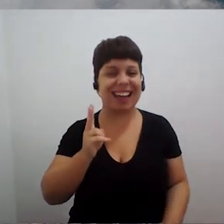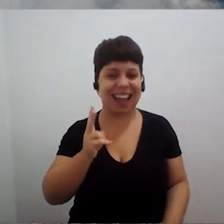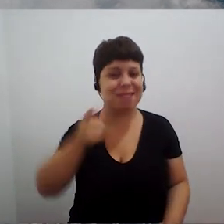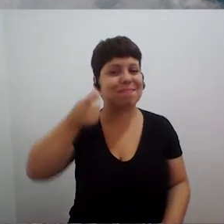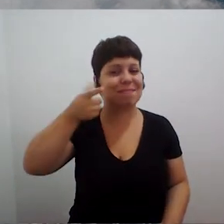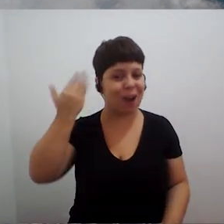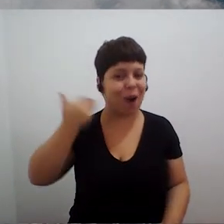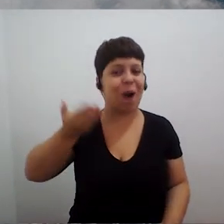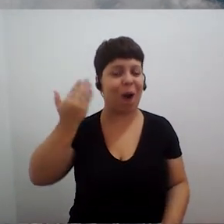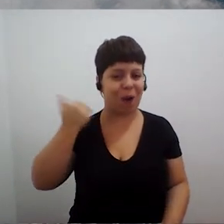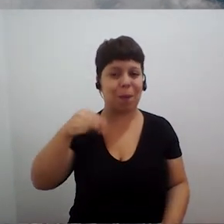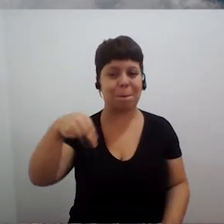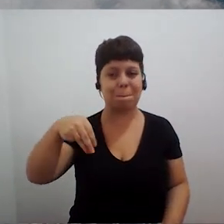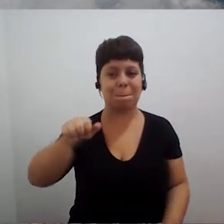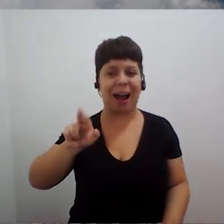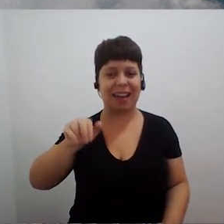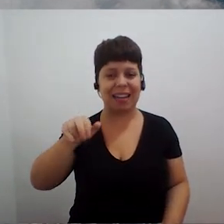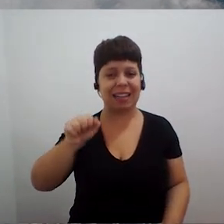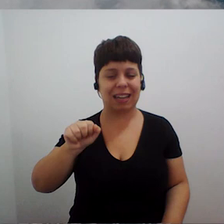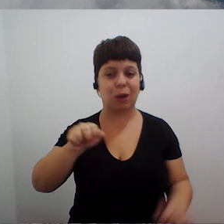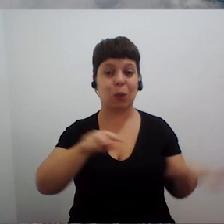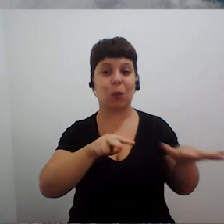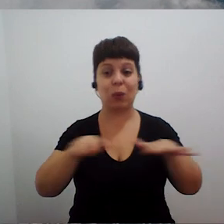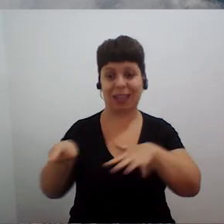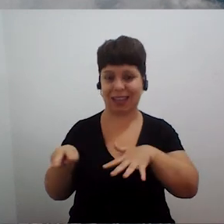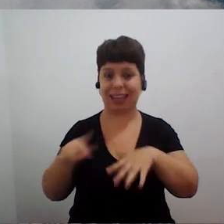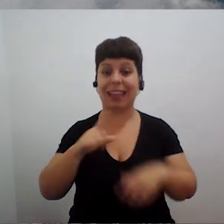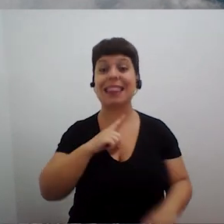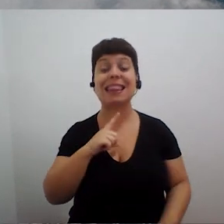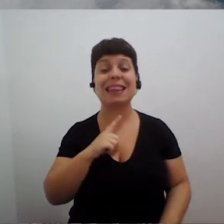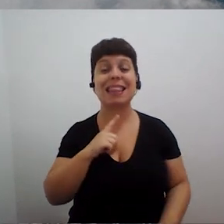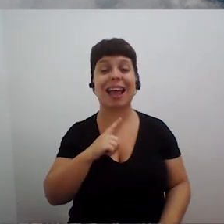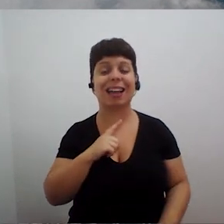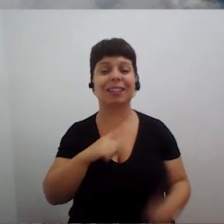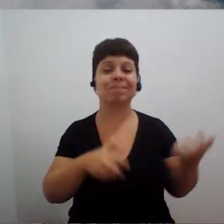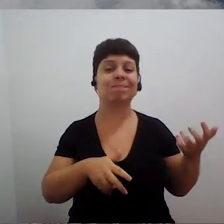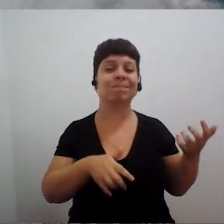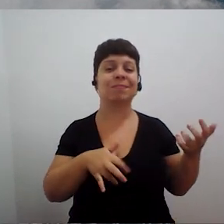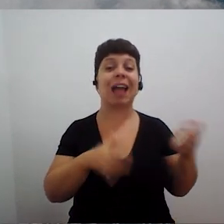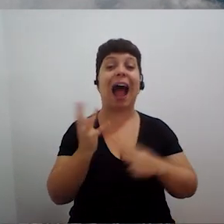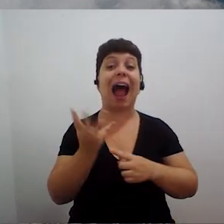como a gente está fazendo nos outros episódios da Marina Week 2021 a gente tem uma intervenção